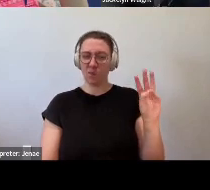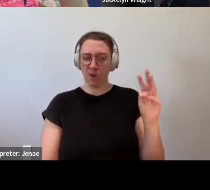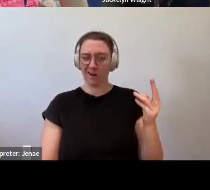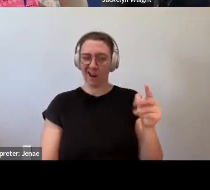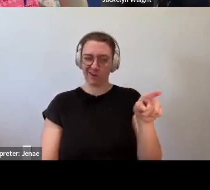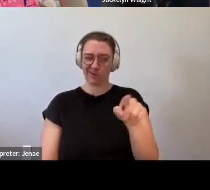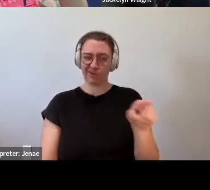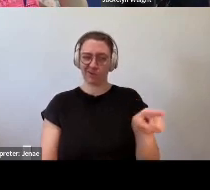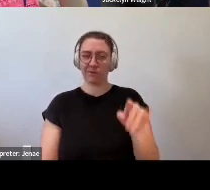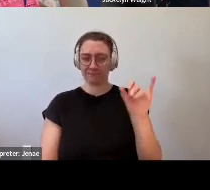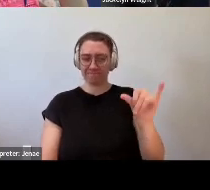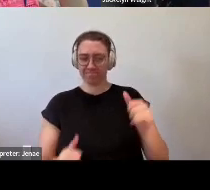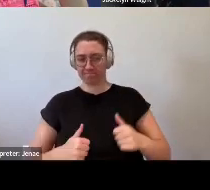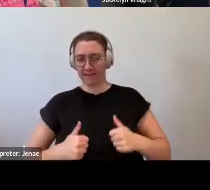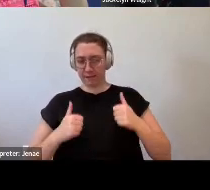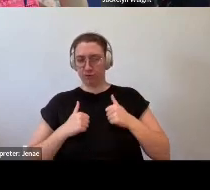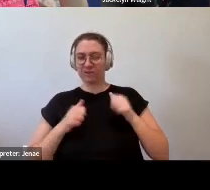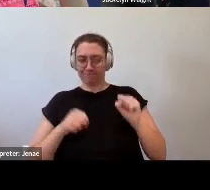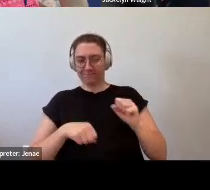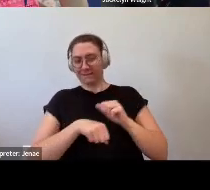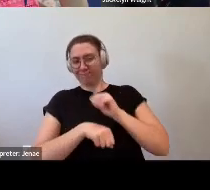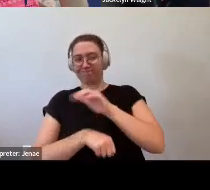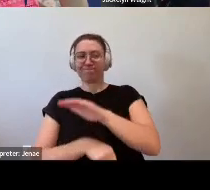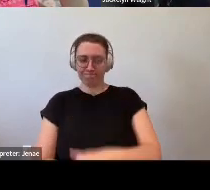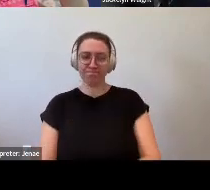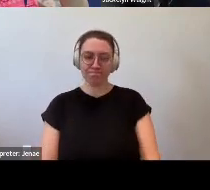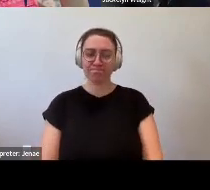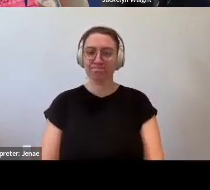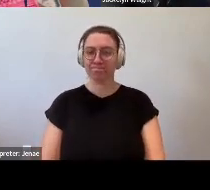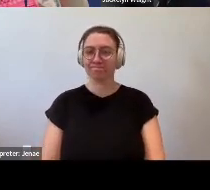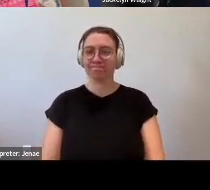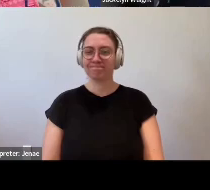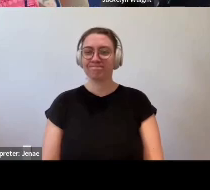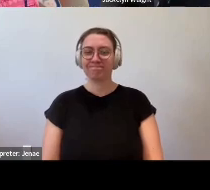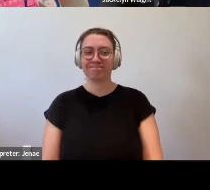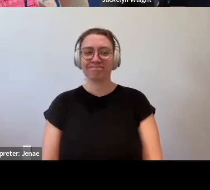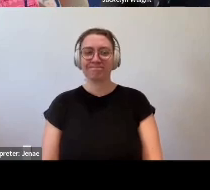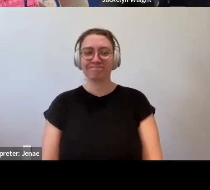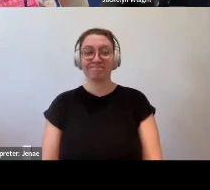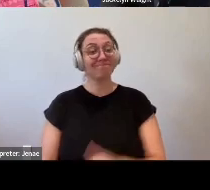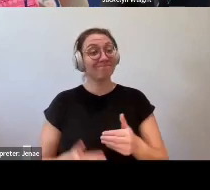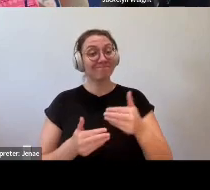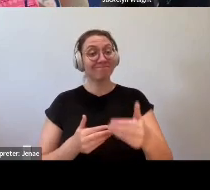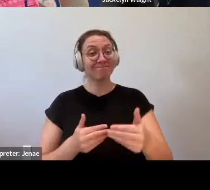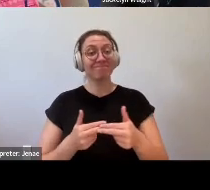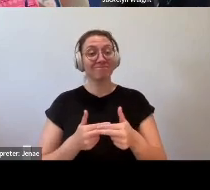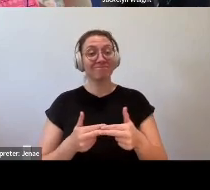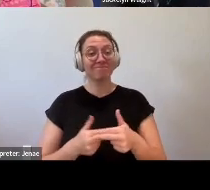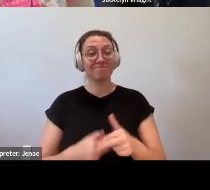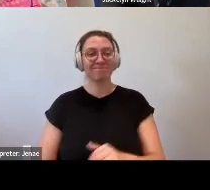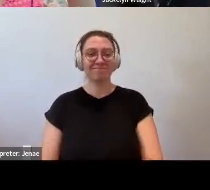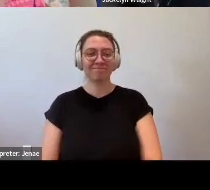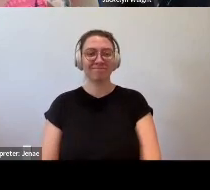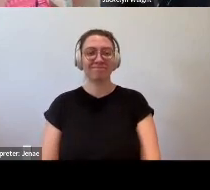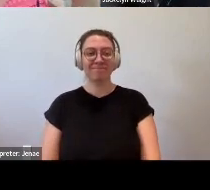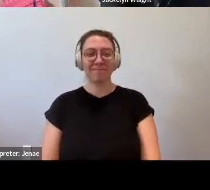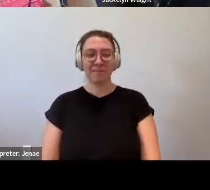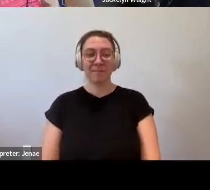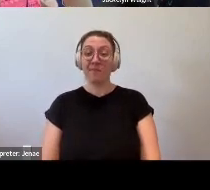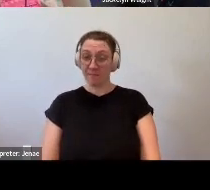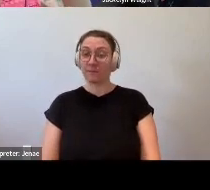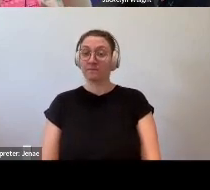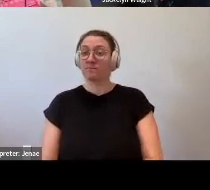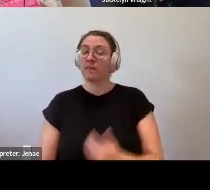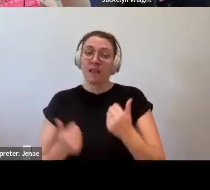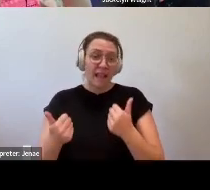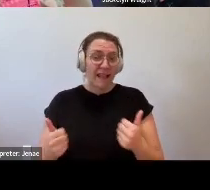en 3740 Seaport Boulevard, West Sacramento. Correcto. Si tiene alguna pregunta, no